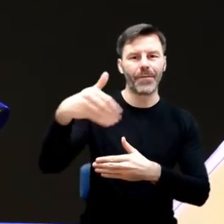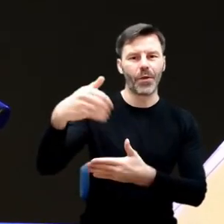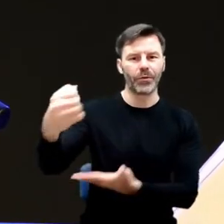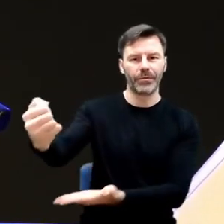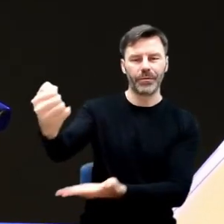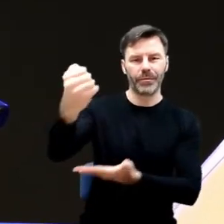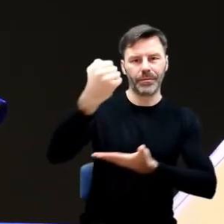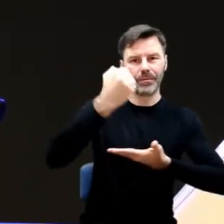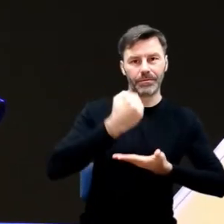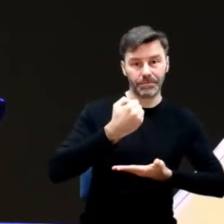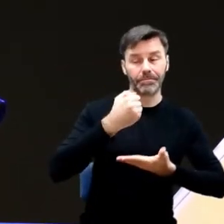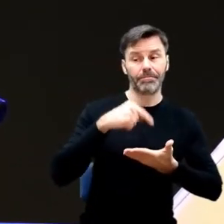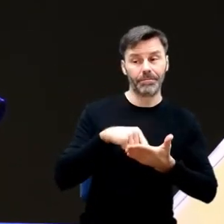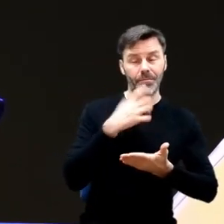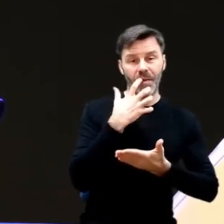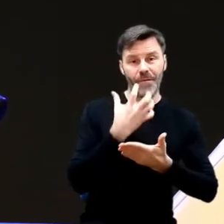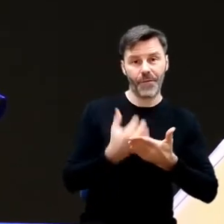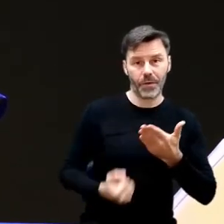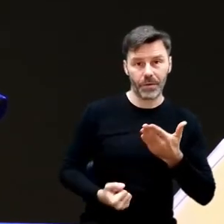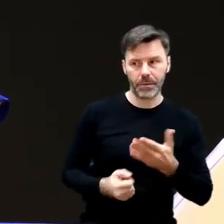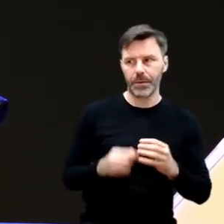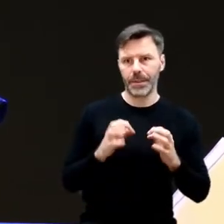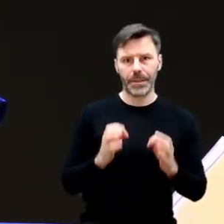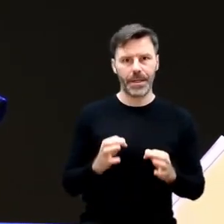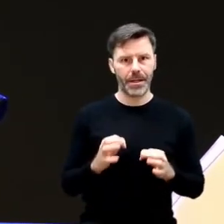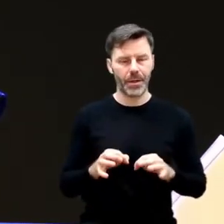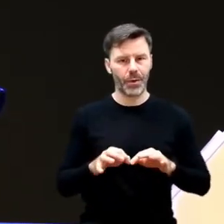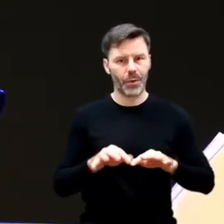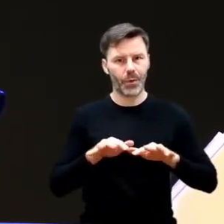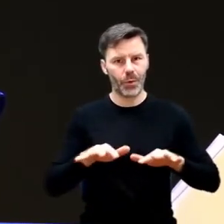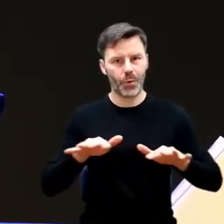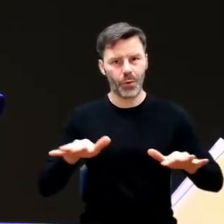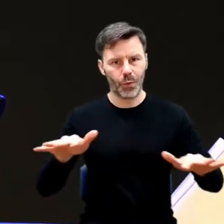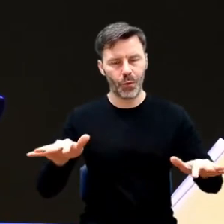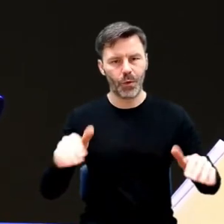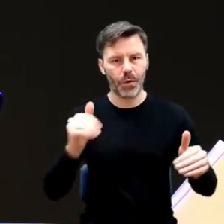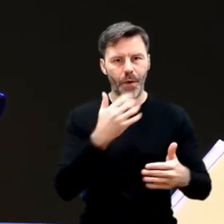i mamy w tej chwili boom tytułów do wykorzystania ze środków